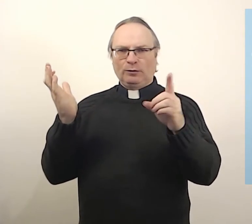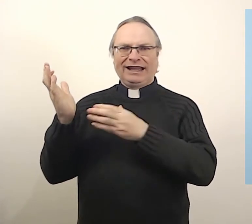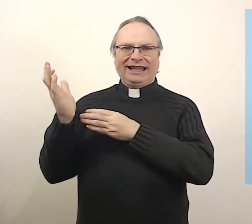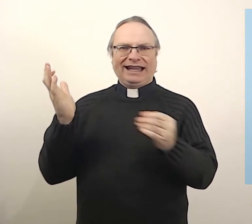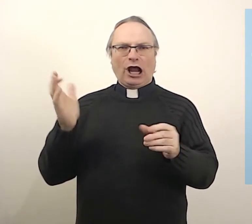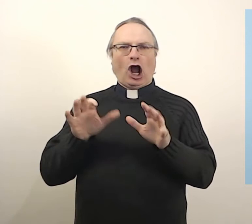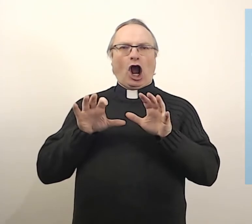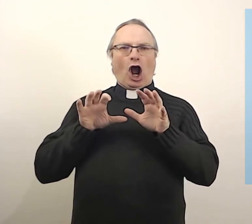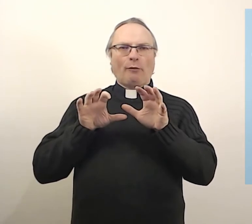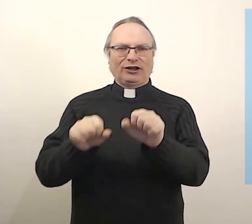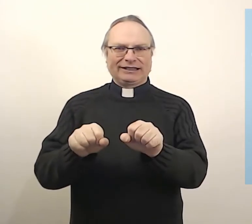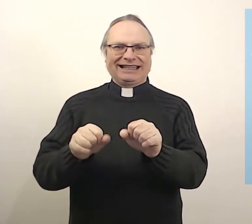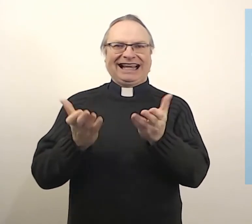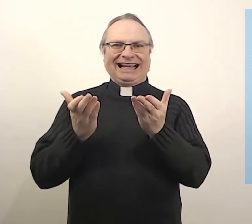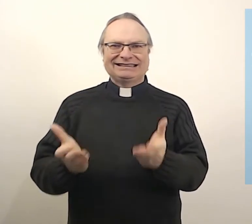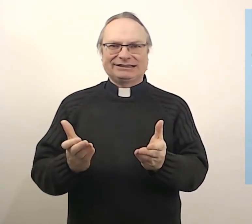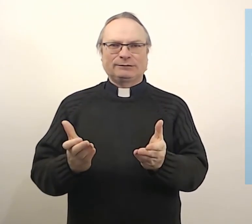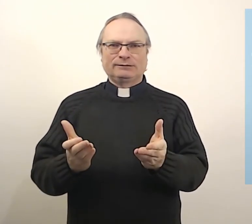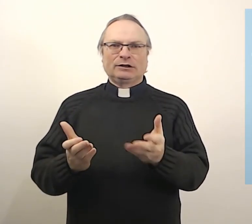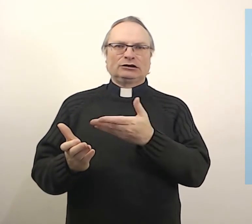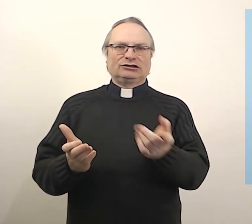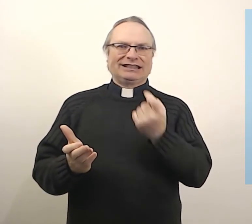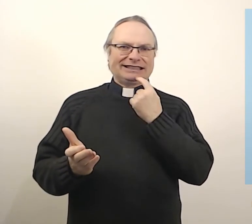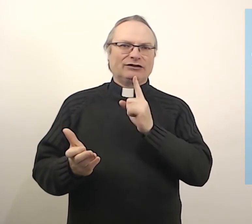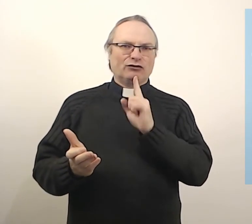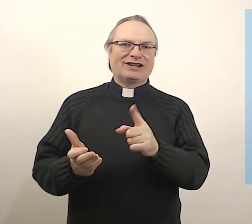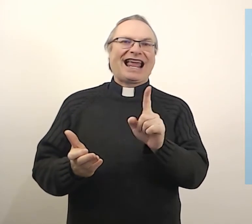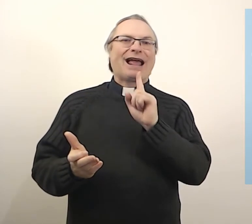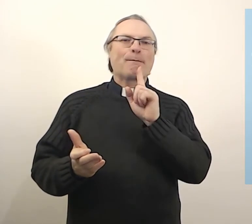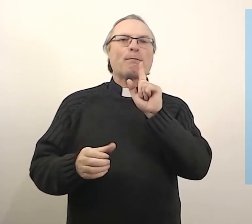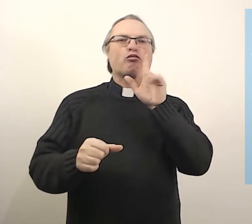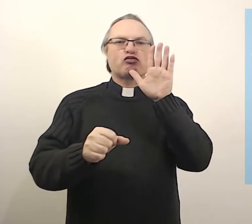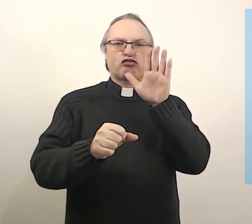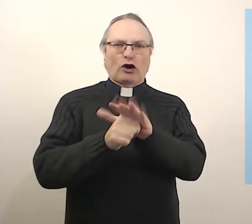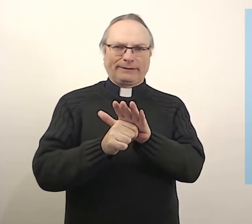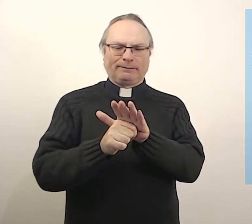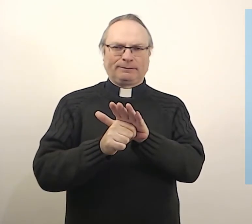et obtenir ainsi ce qui vous est promis.